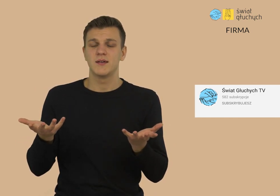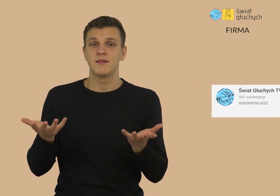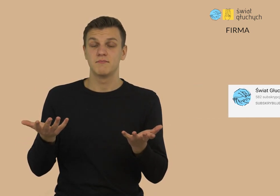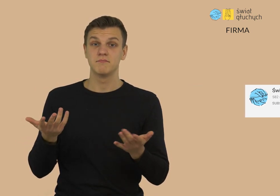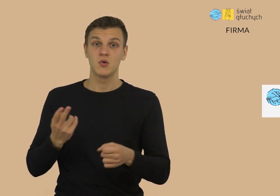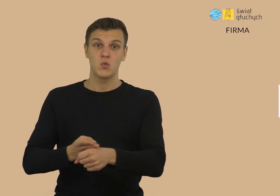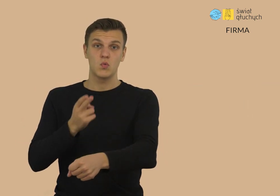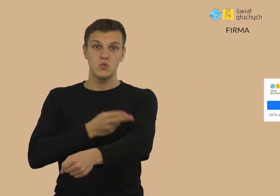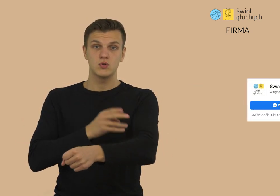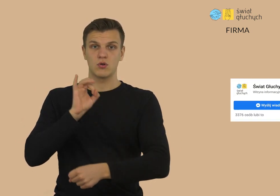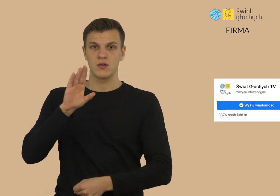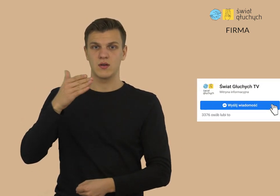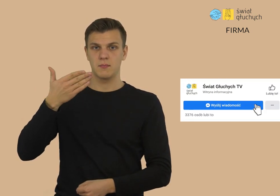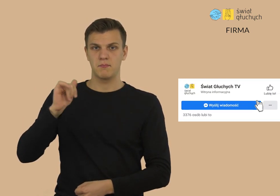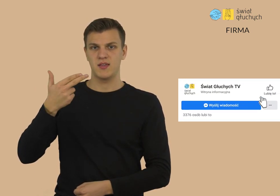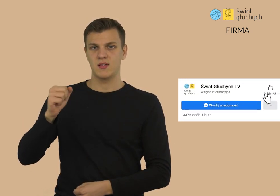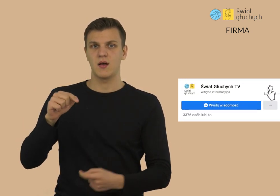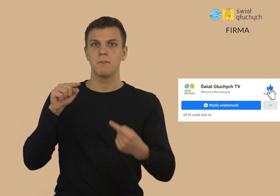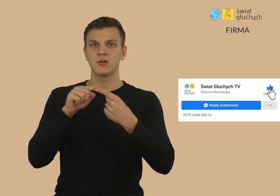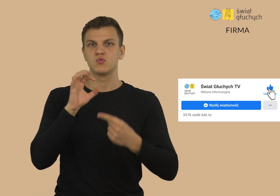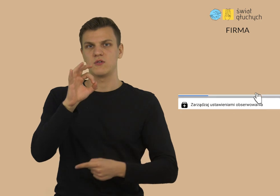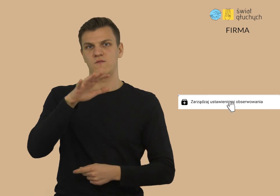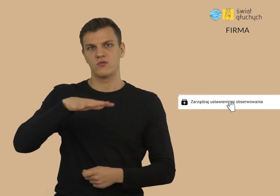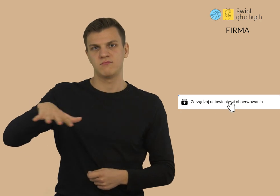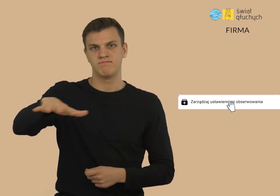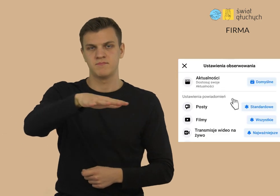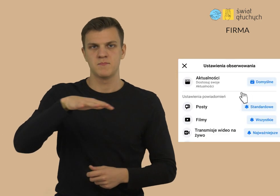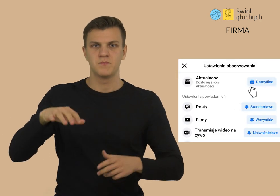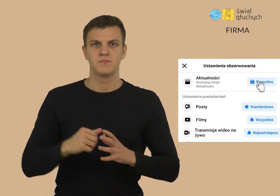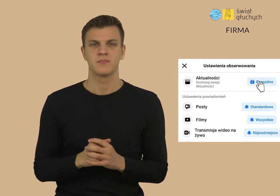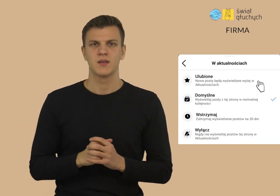we właściwym urzędzie gminy.